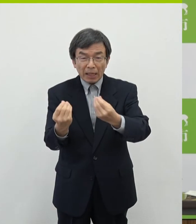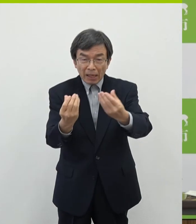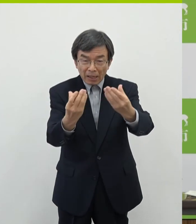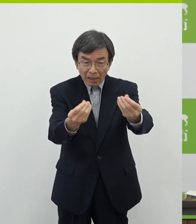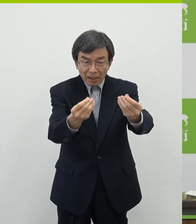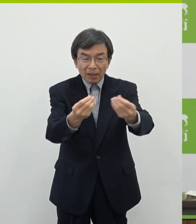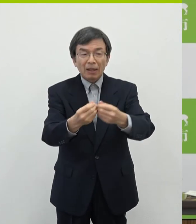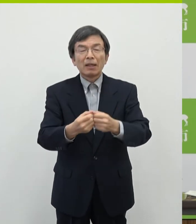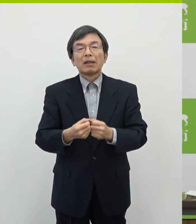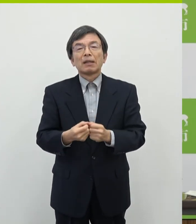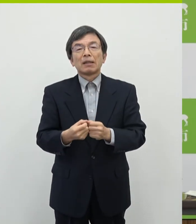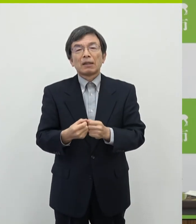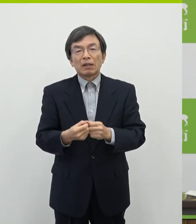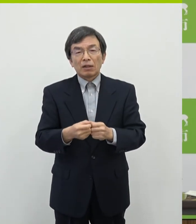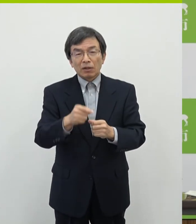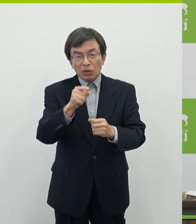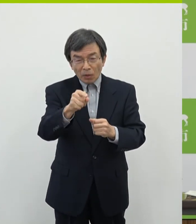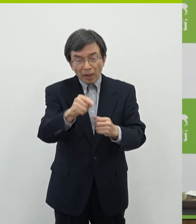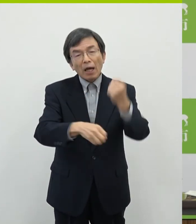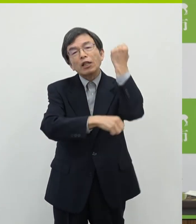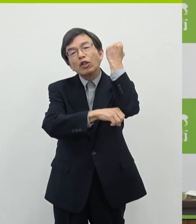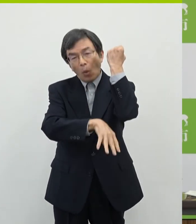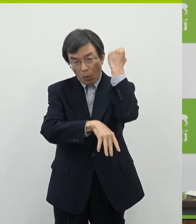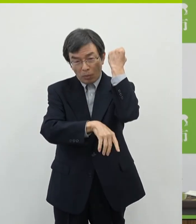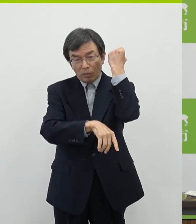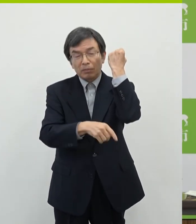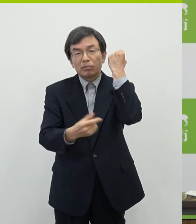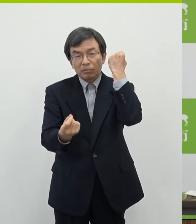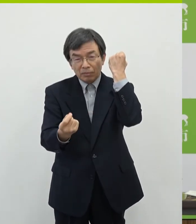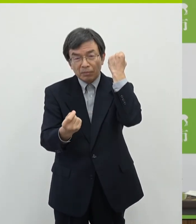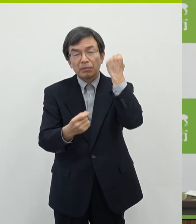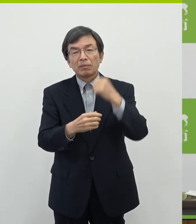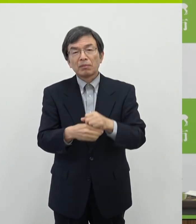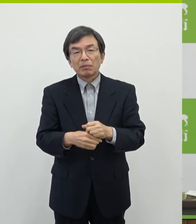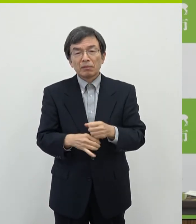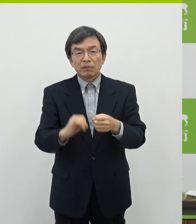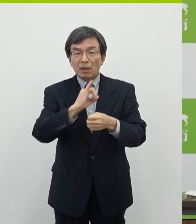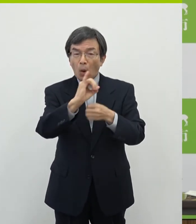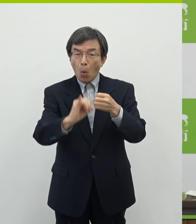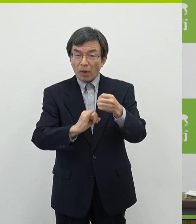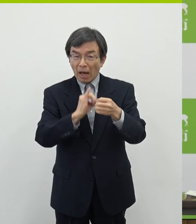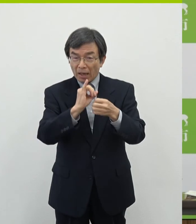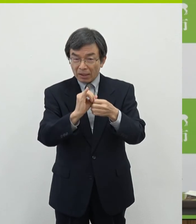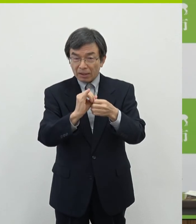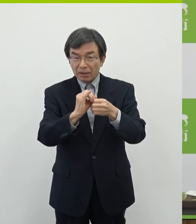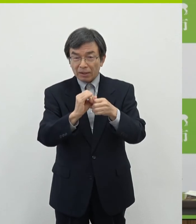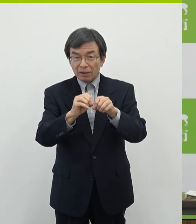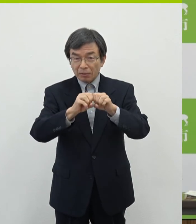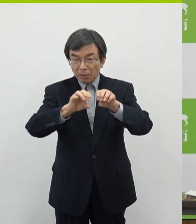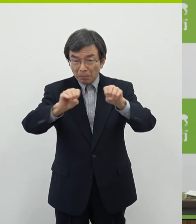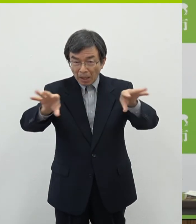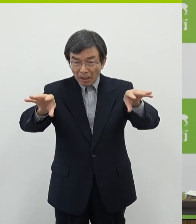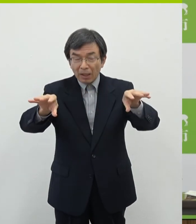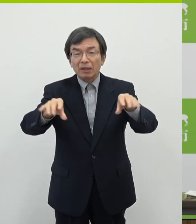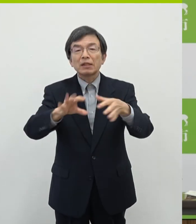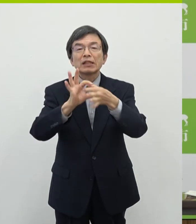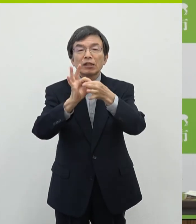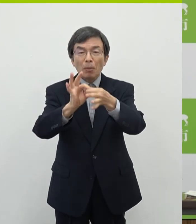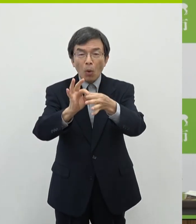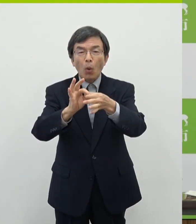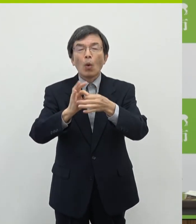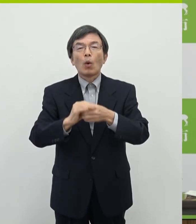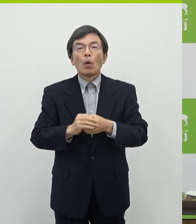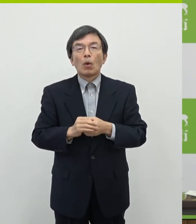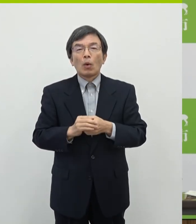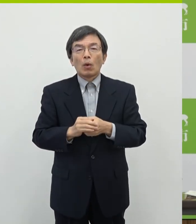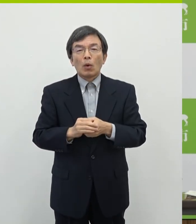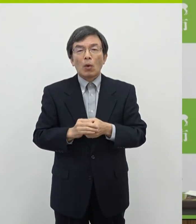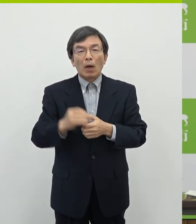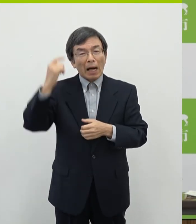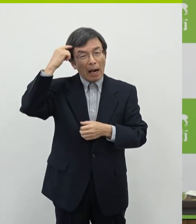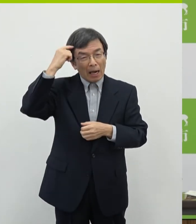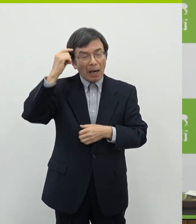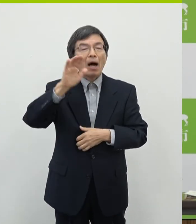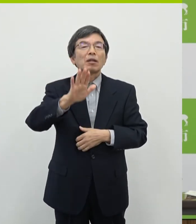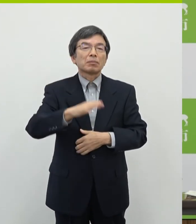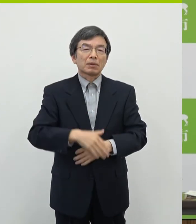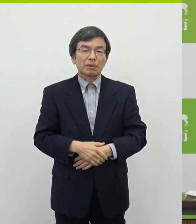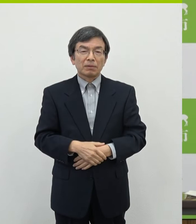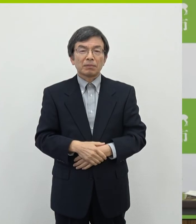やっていただくことがを当然基本になりますがあのオンラインでのですねあの事業の 配信等についてもあの想定をしておりますので